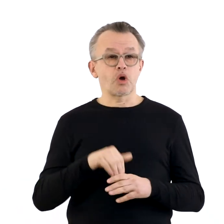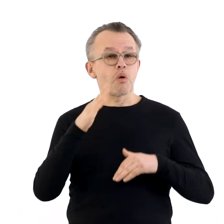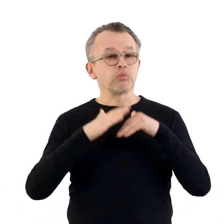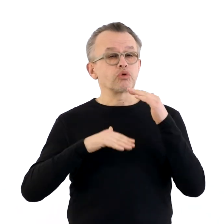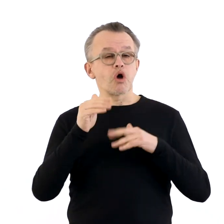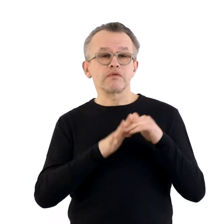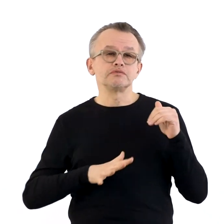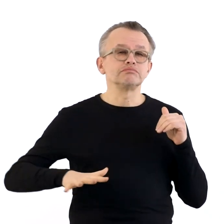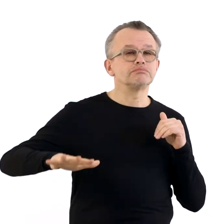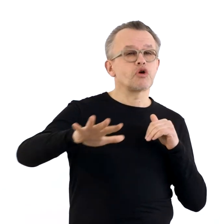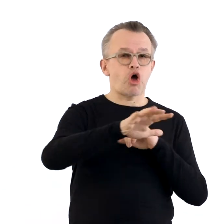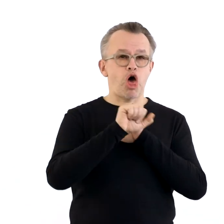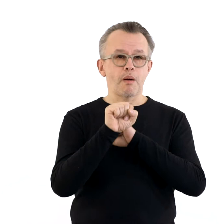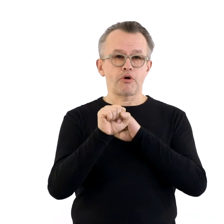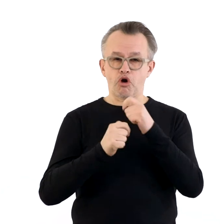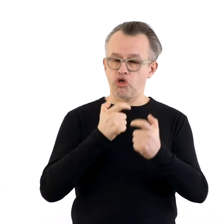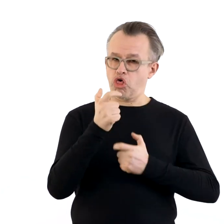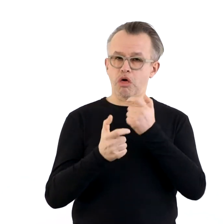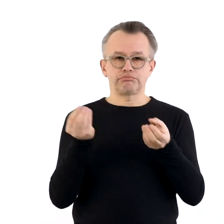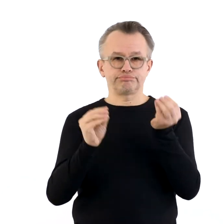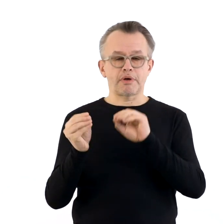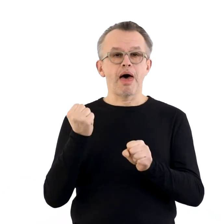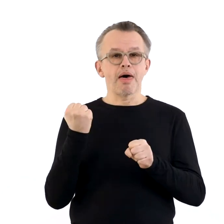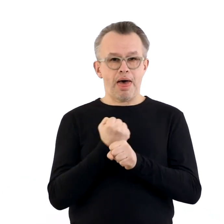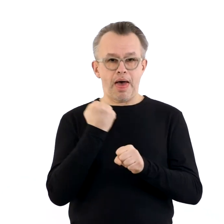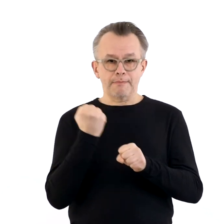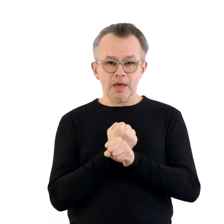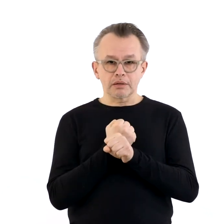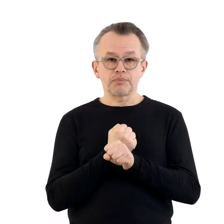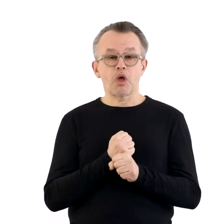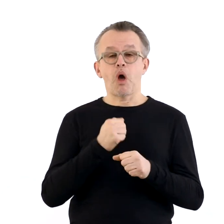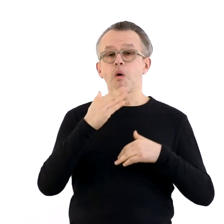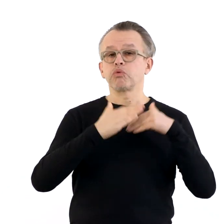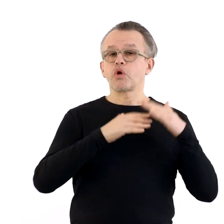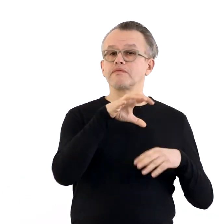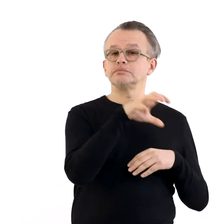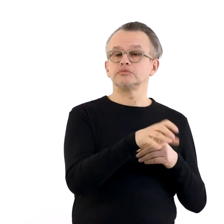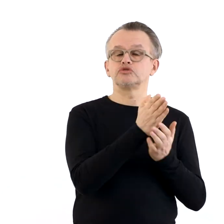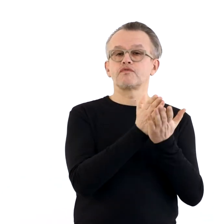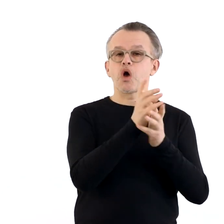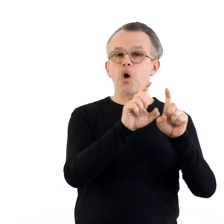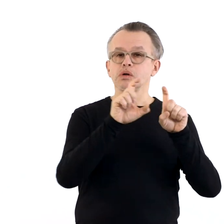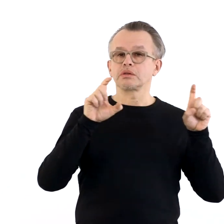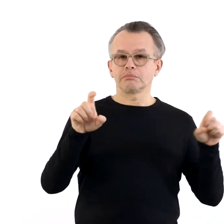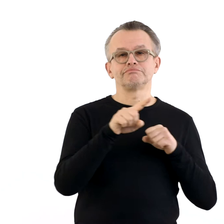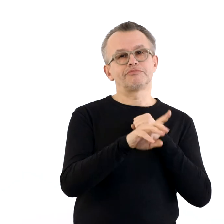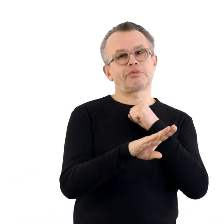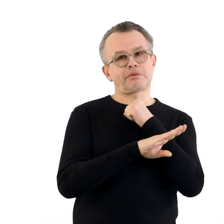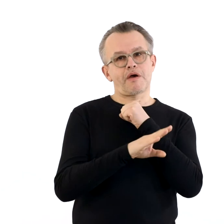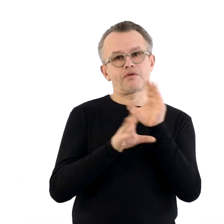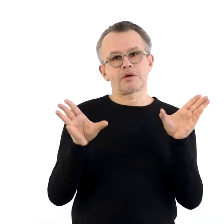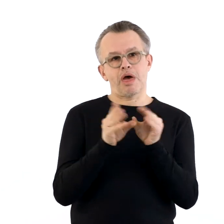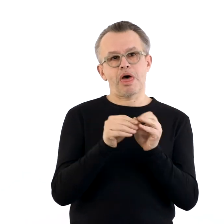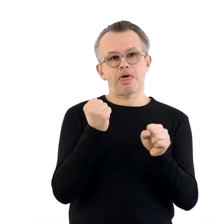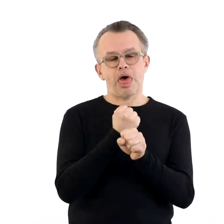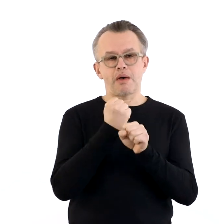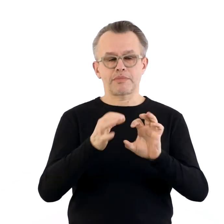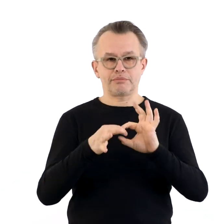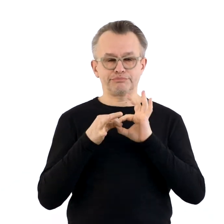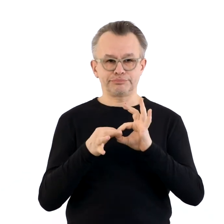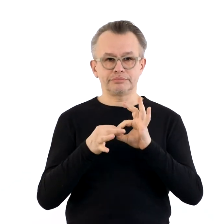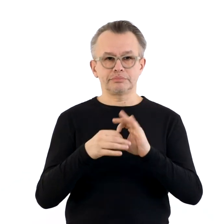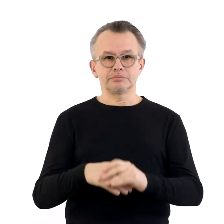W budownictwie obronnym stosowany był kamień, a w budownictwie świątyń drewno łączone z kamieniem.